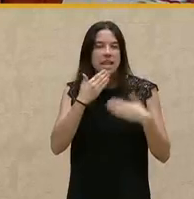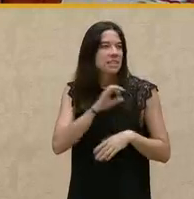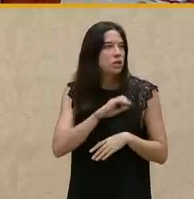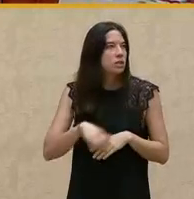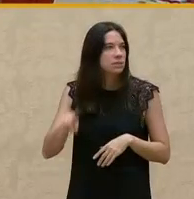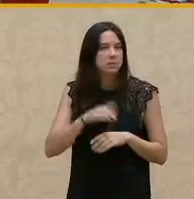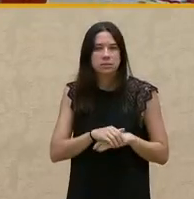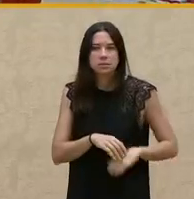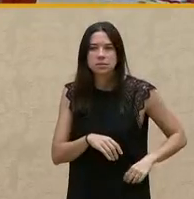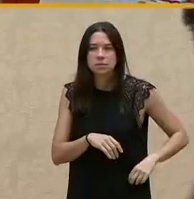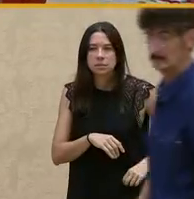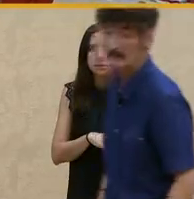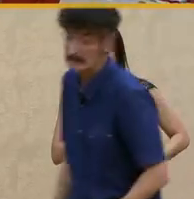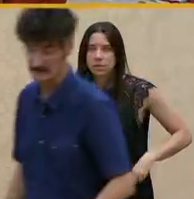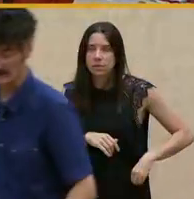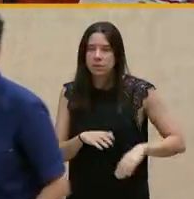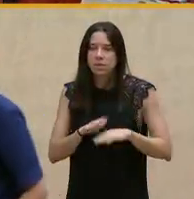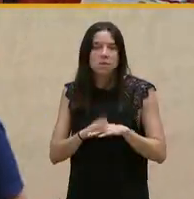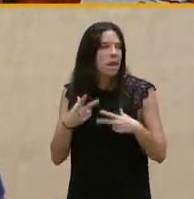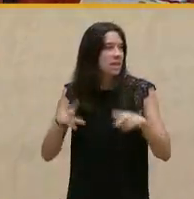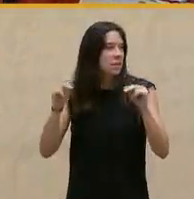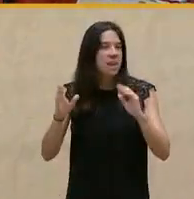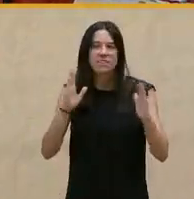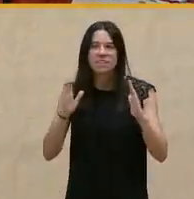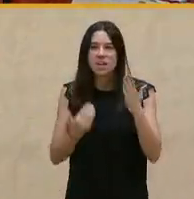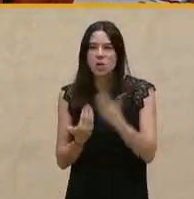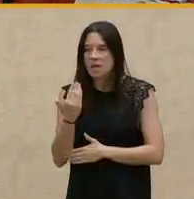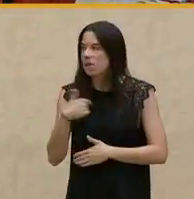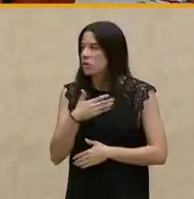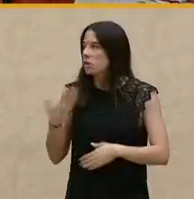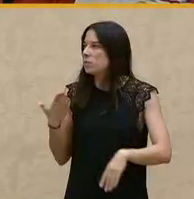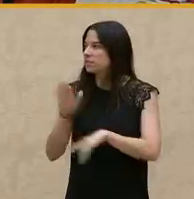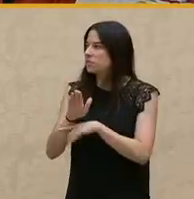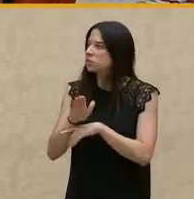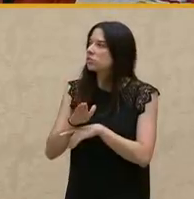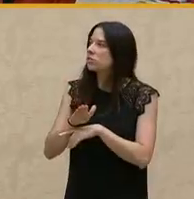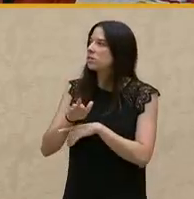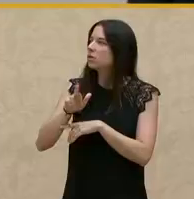Para acabar esta fase de la jornada me gustaría presentaros a Ricardo Gayol, presidente del Foro